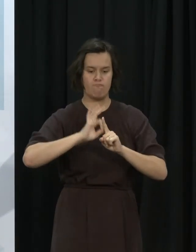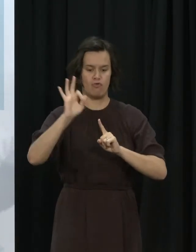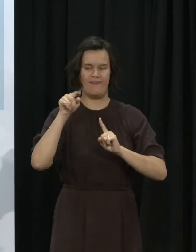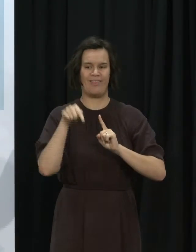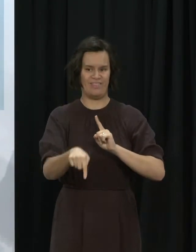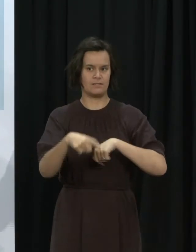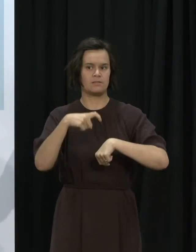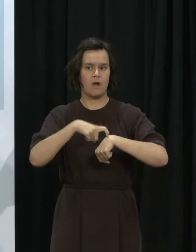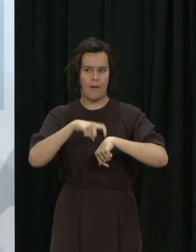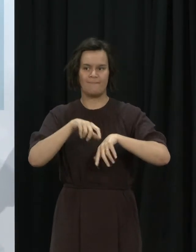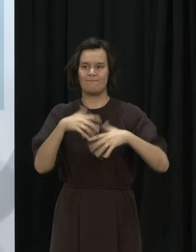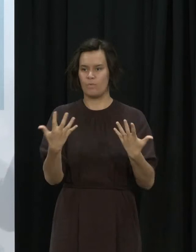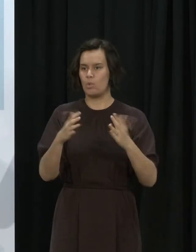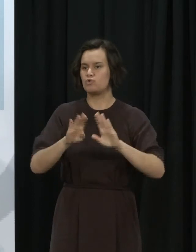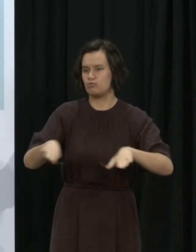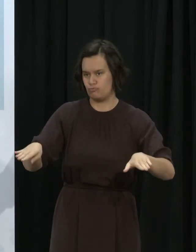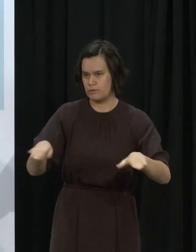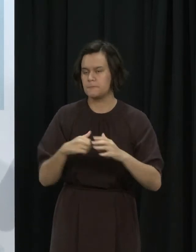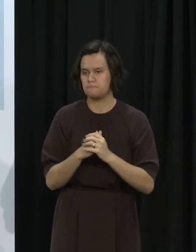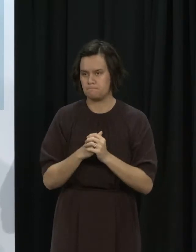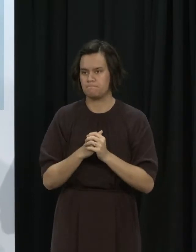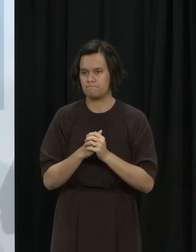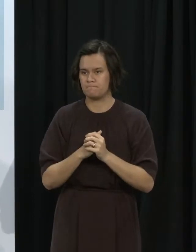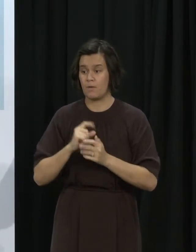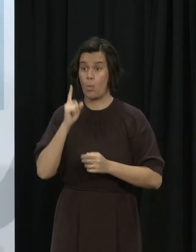nga akoranga mai i ta maatau